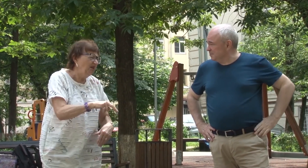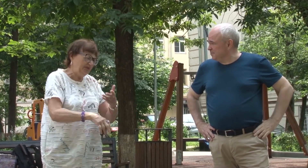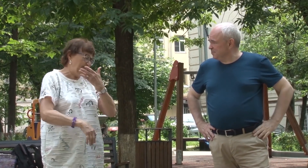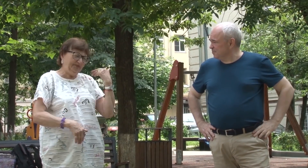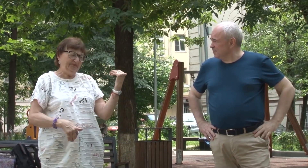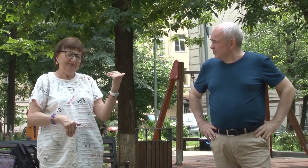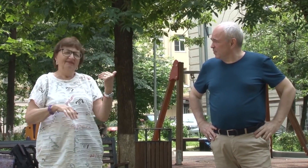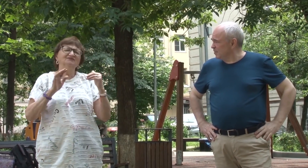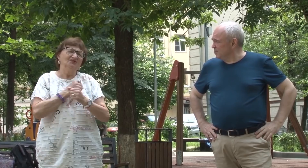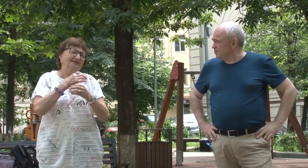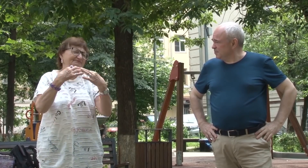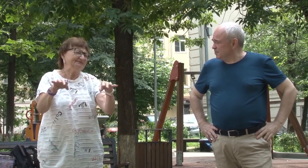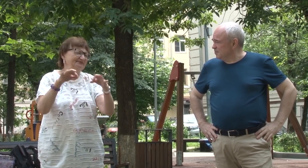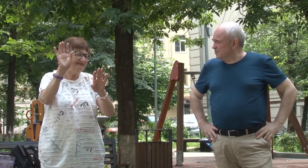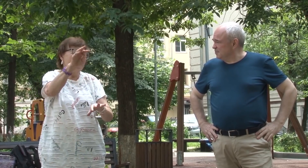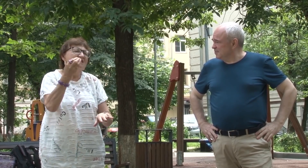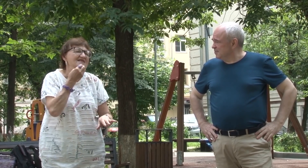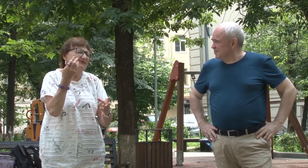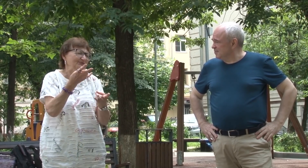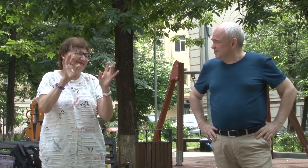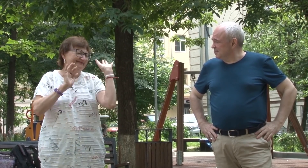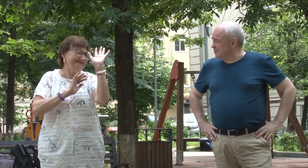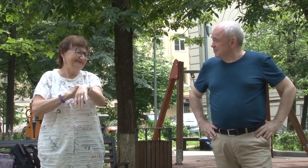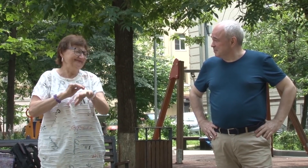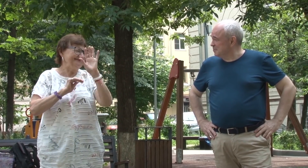в тюрьму не тащила, из кутузки быстро отпускала: кушать-то глухим надо.